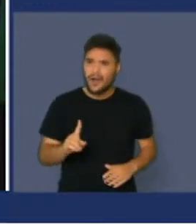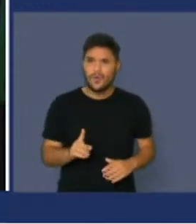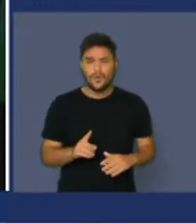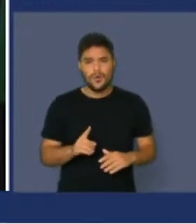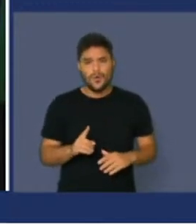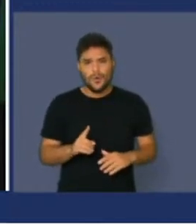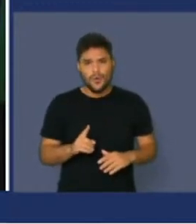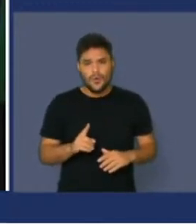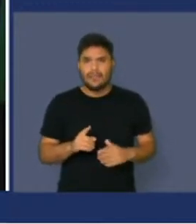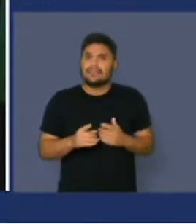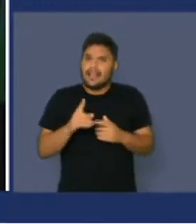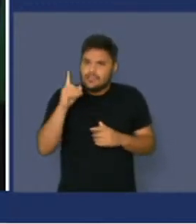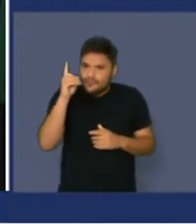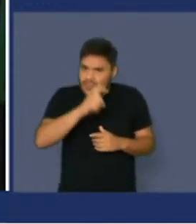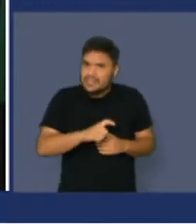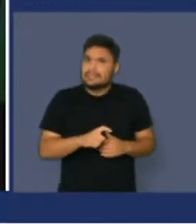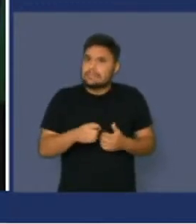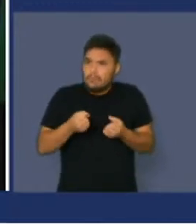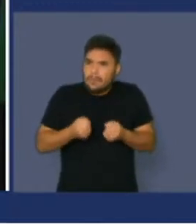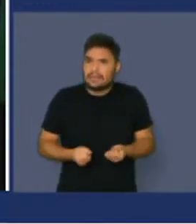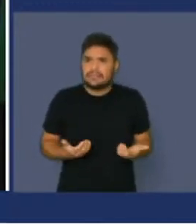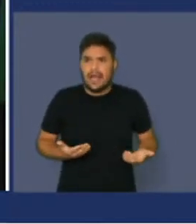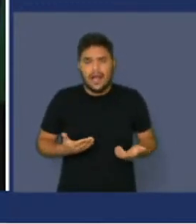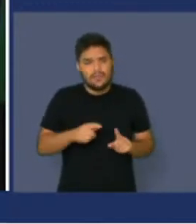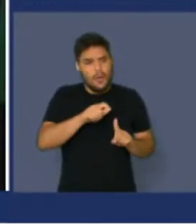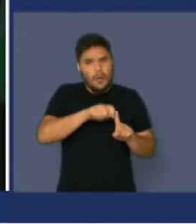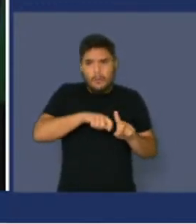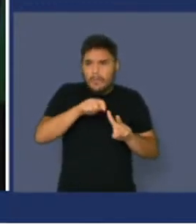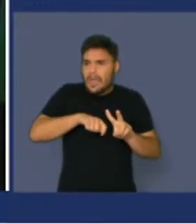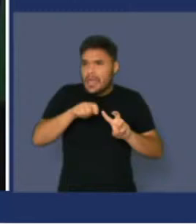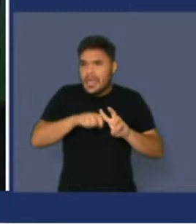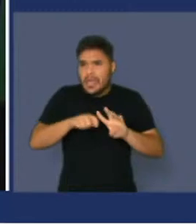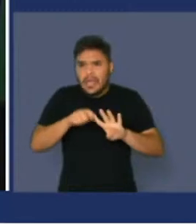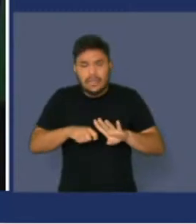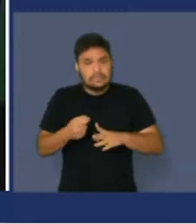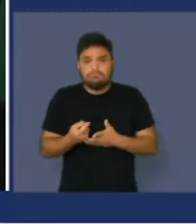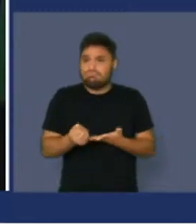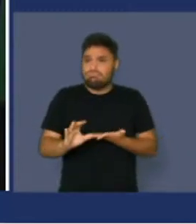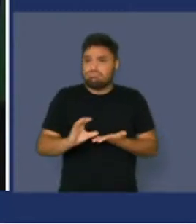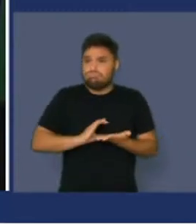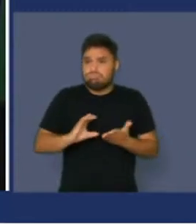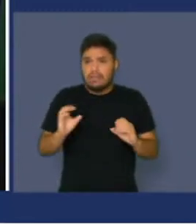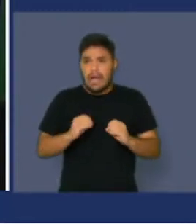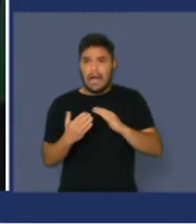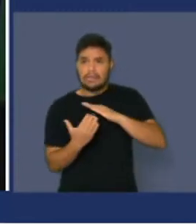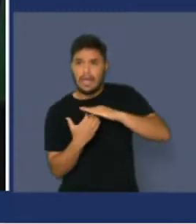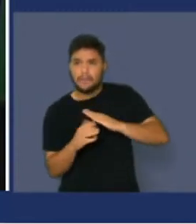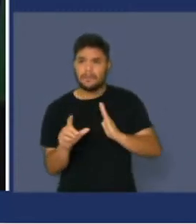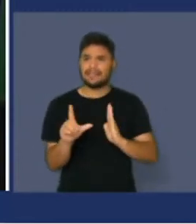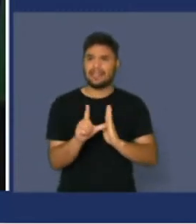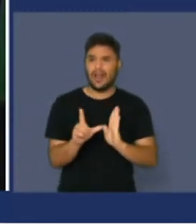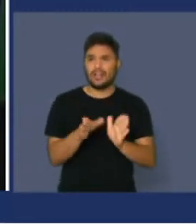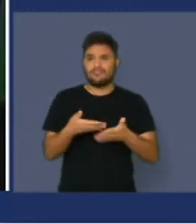GENTE.... FORAM MESES E MESES SEM FATURAMENTO E FICA ABSOLUTAMENTE INVIÁVEL SUSTENTAR UMA SITUAÇÃO DESSA. É ISSO, SENHOR PRESIDENTE. EU SOU CONTRA A